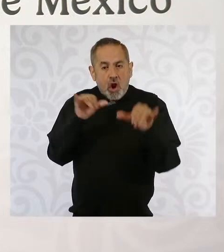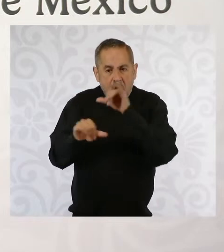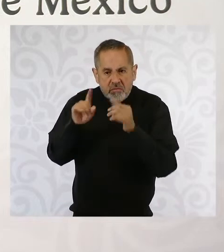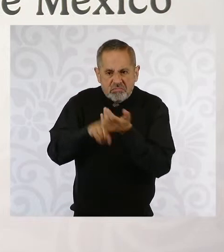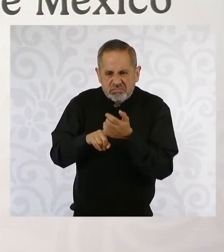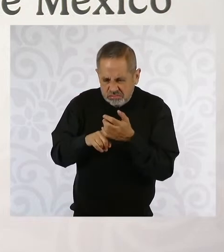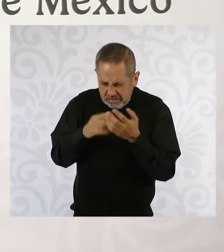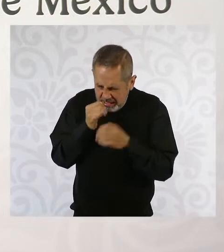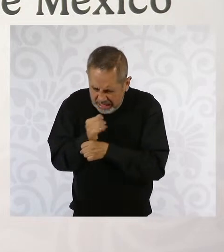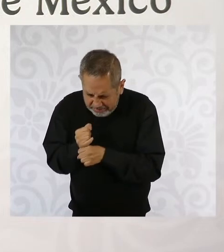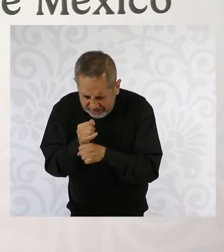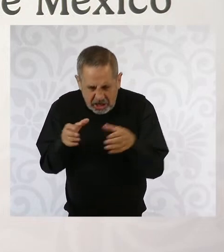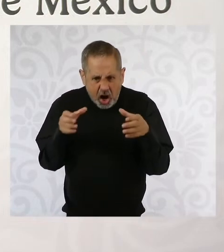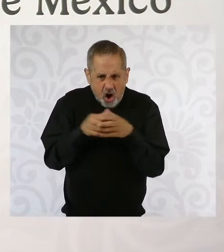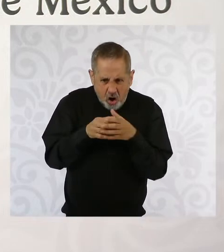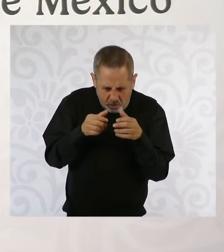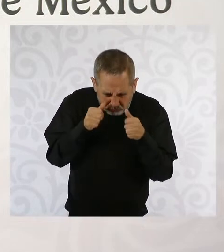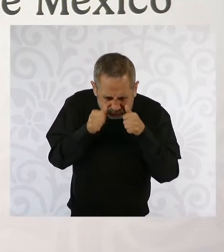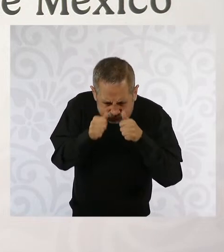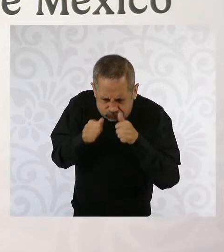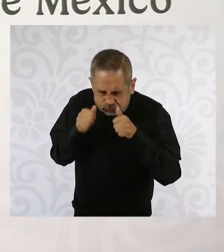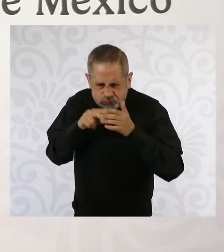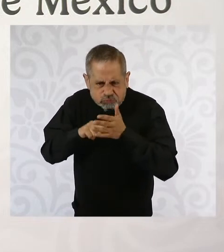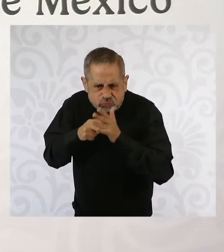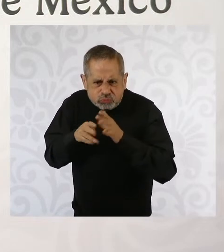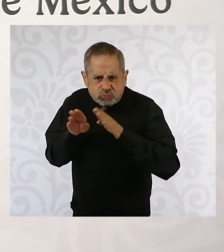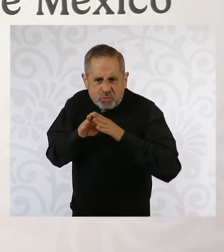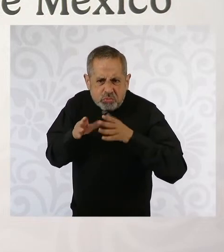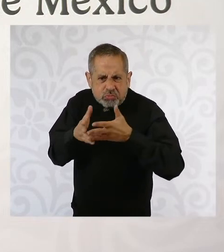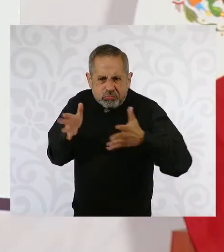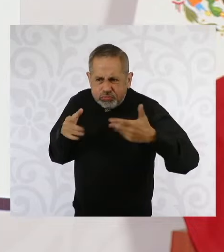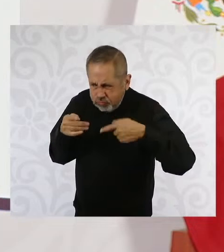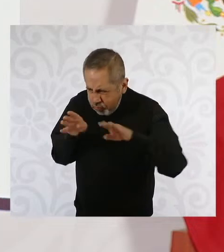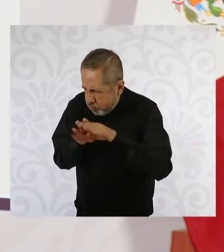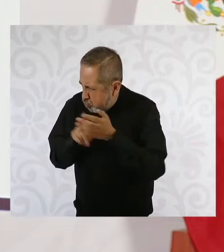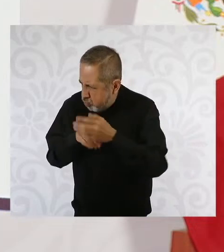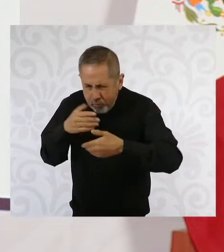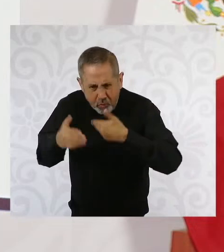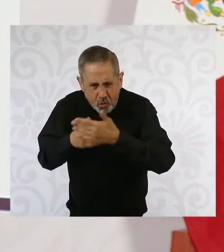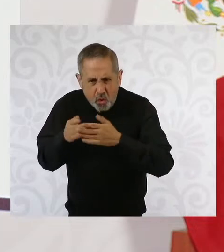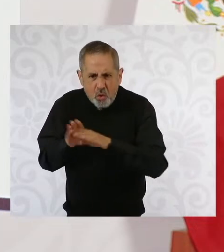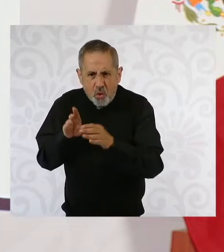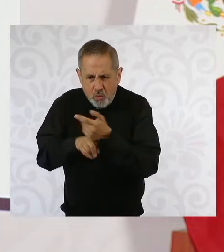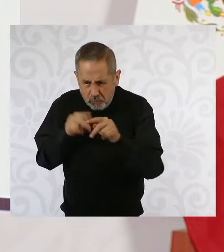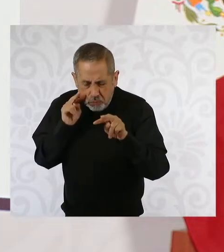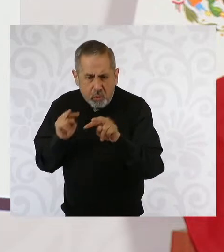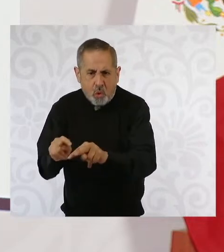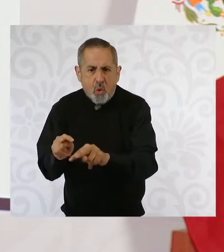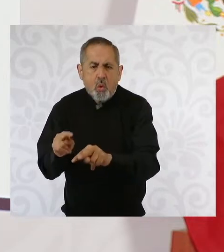equipados con tecnología de vanguardia que se especializa también en electromovilidad sin